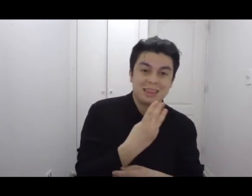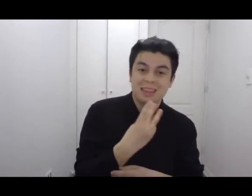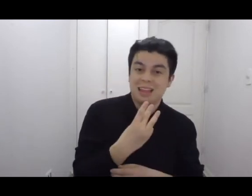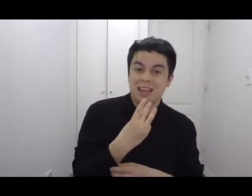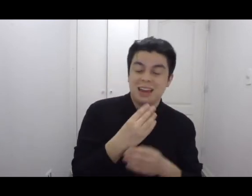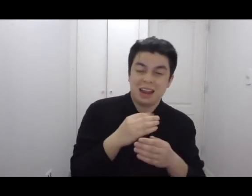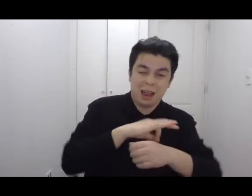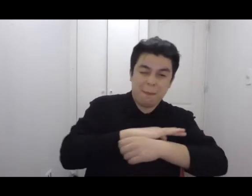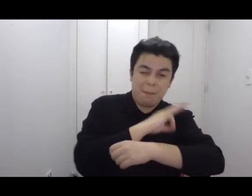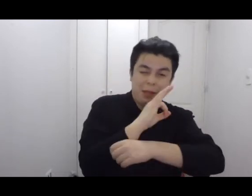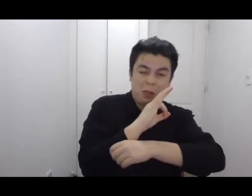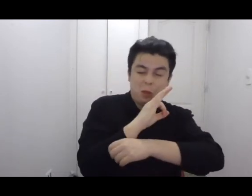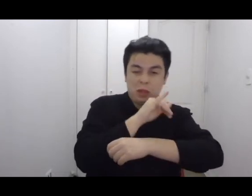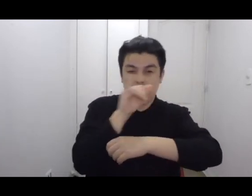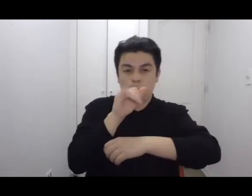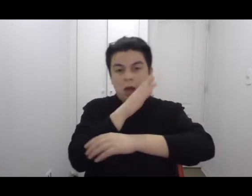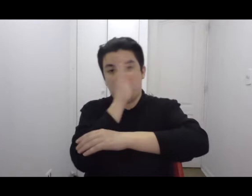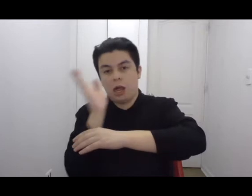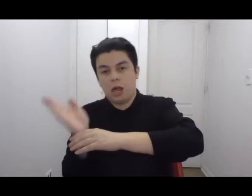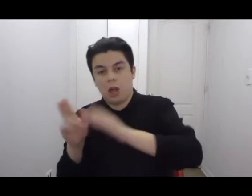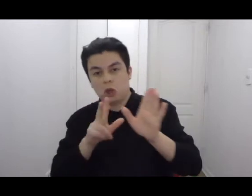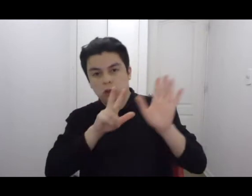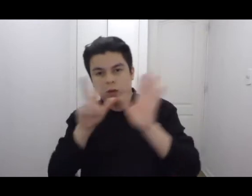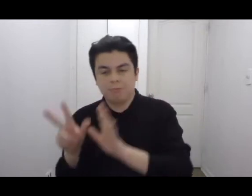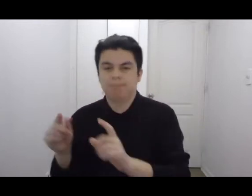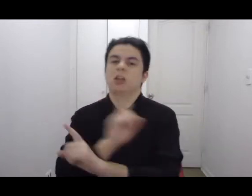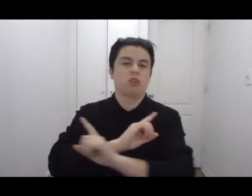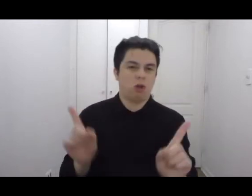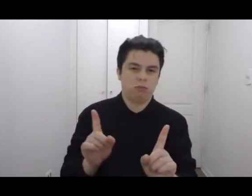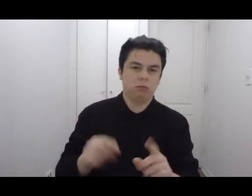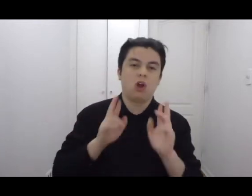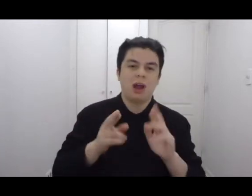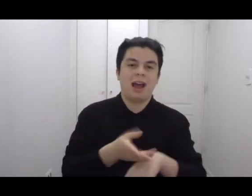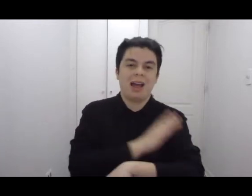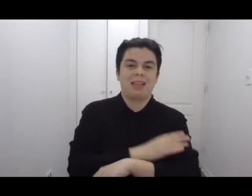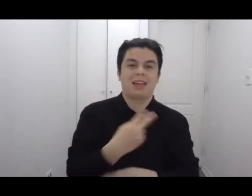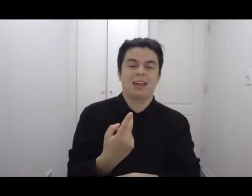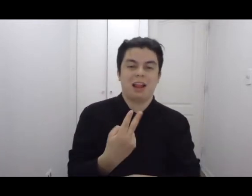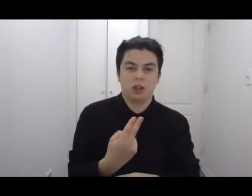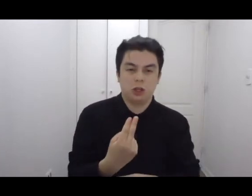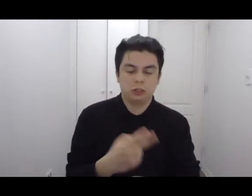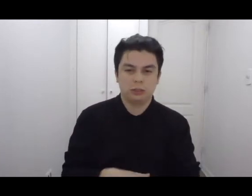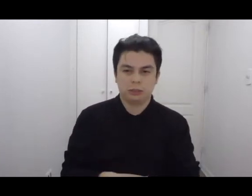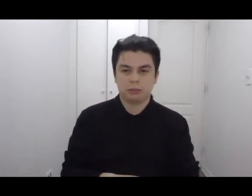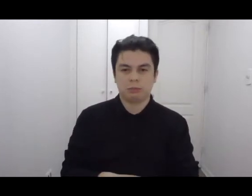mañana, no, se tiene que acostar antes de las doce ojalá a las 12 estar durmiendo máximo bueno y después